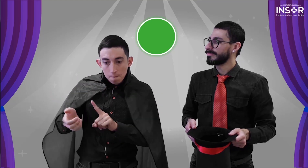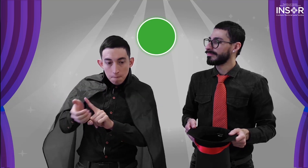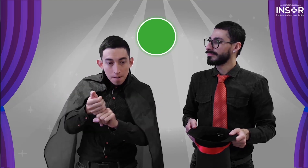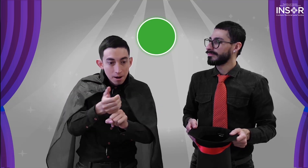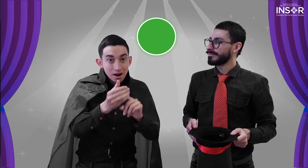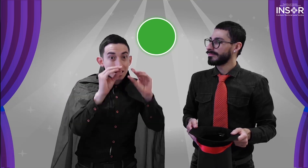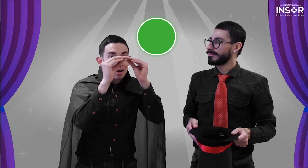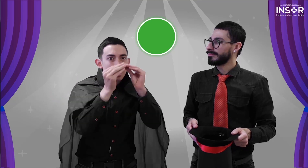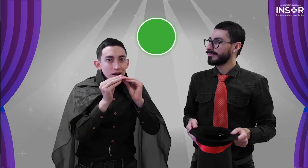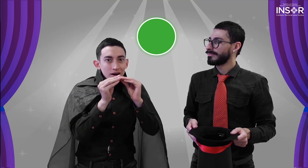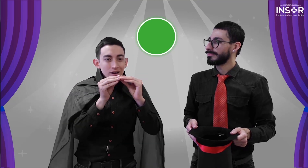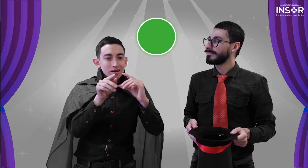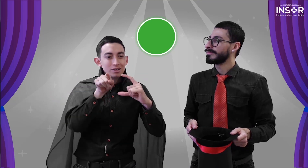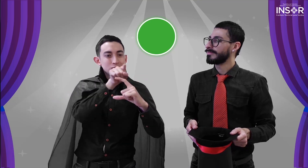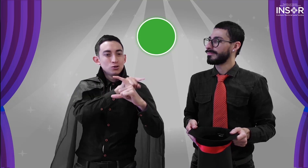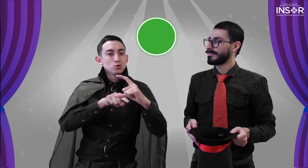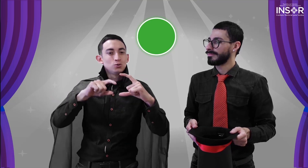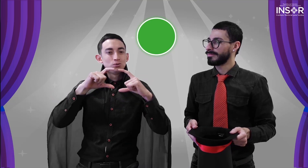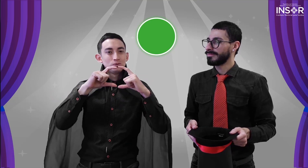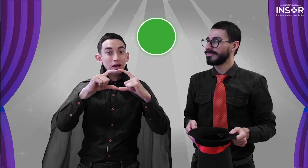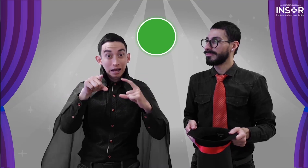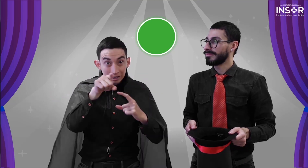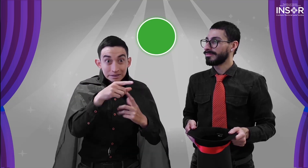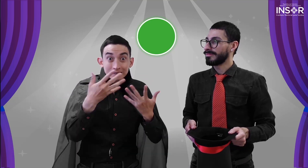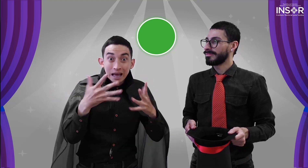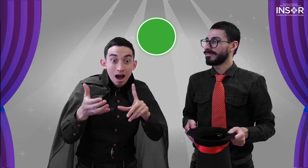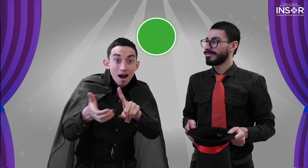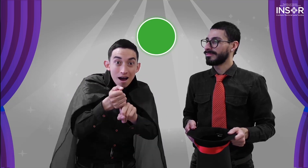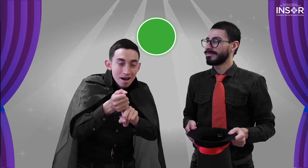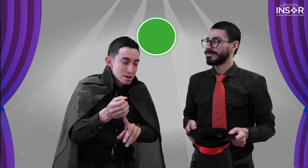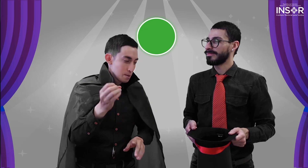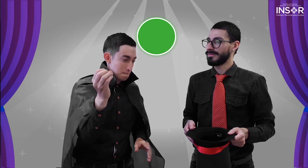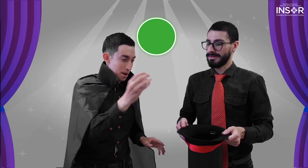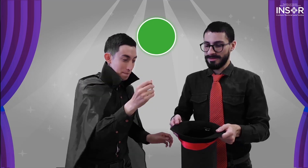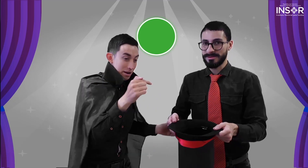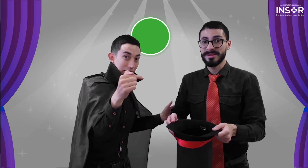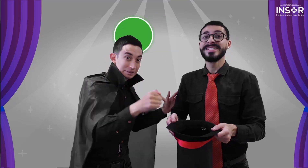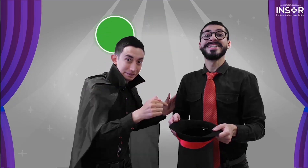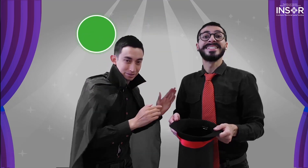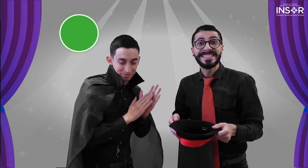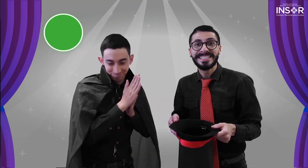que tengan la forma circular. Una vez los tengan, deposítenlos en el sombrero.